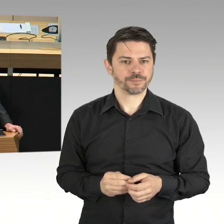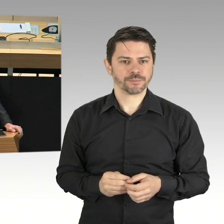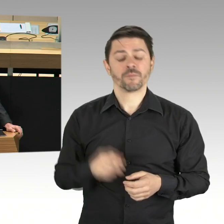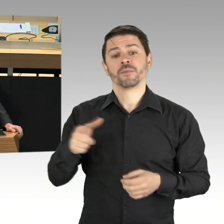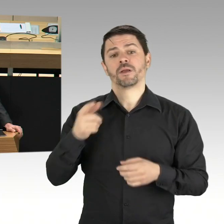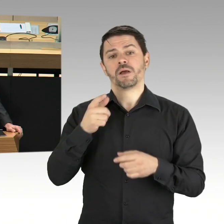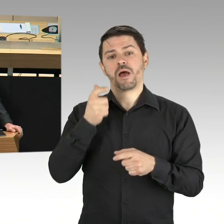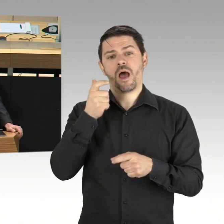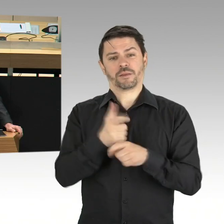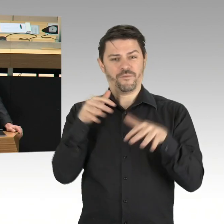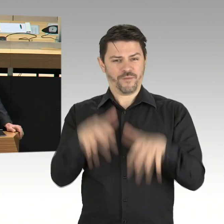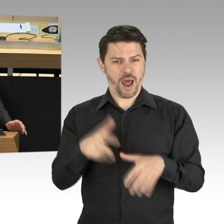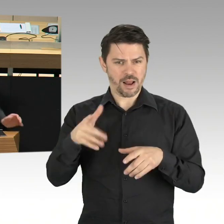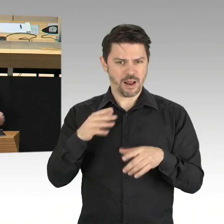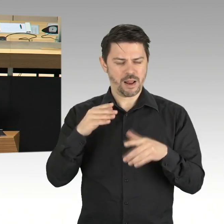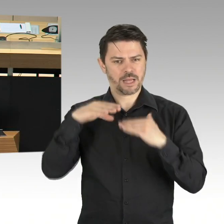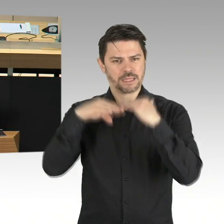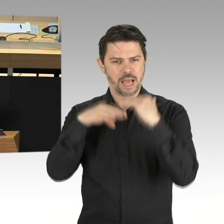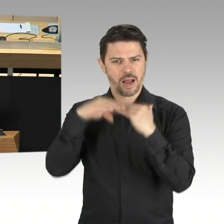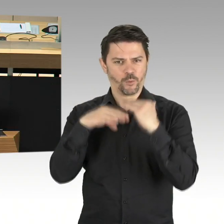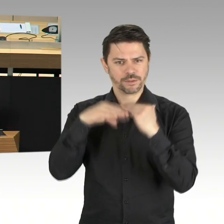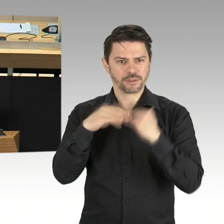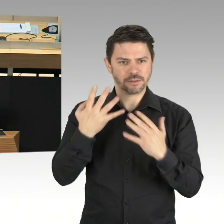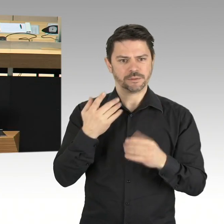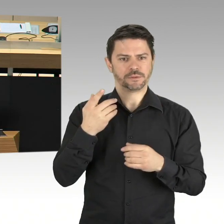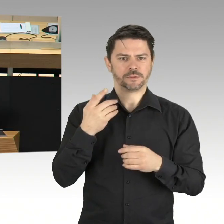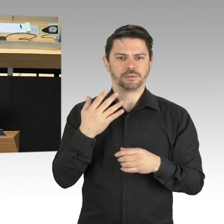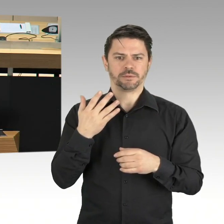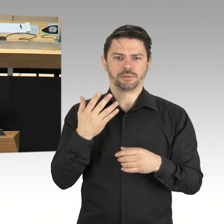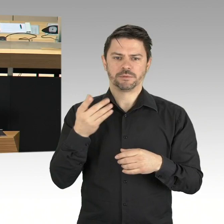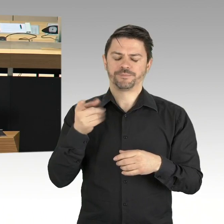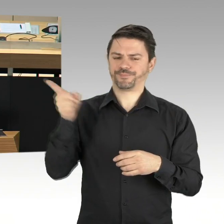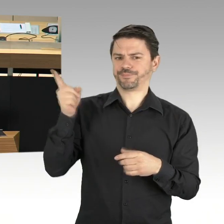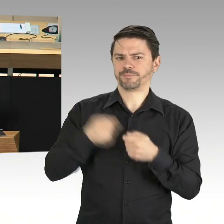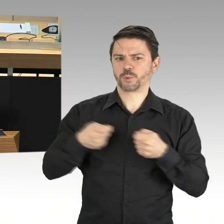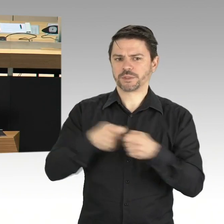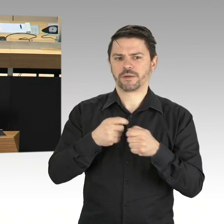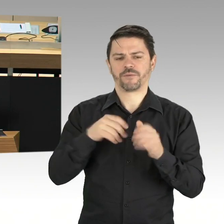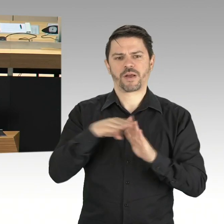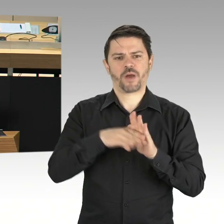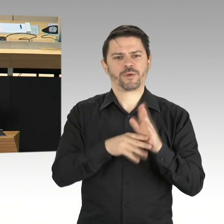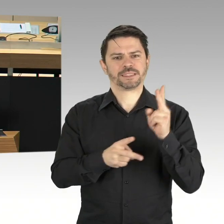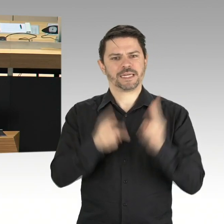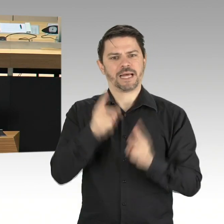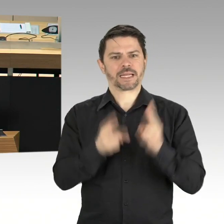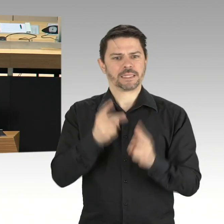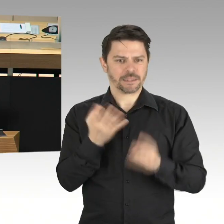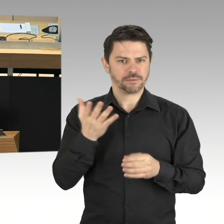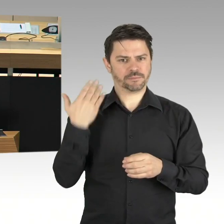und können nicht auf den Fortbestand einer ihnen günstigen Rechtslage vertrauen und ihr Vertrauen,